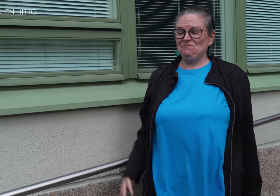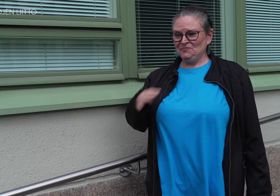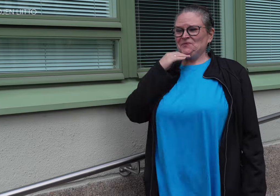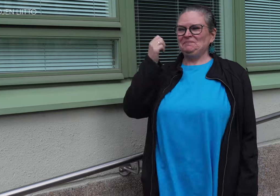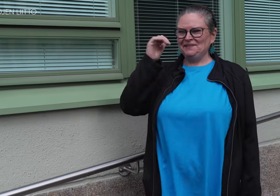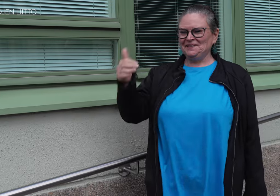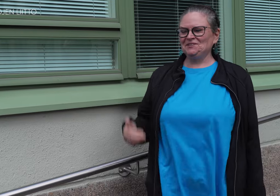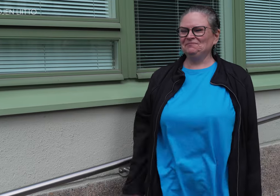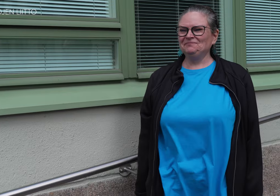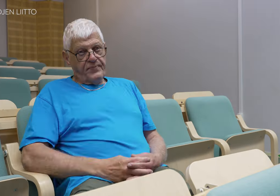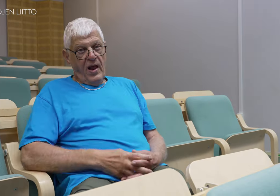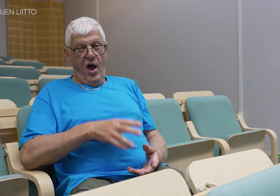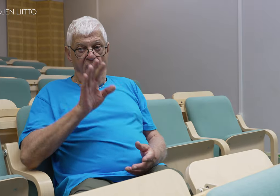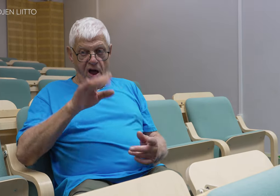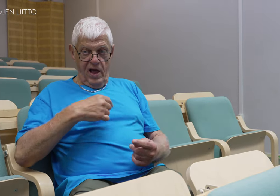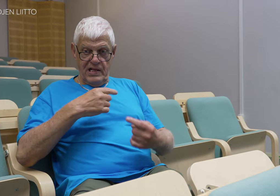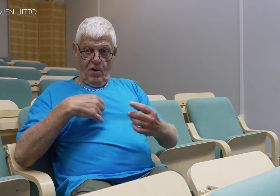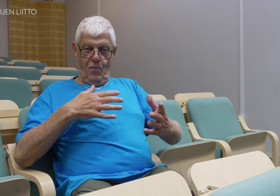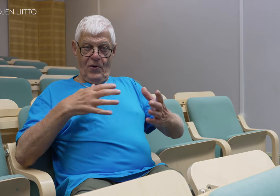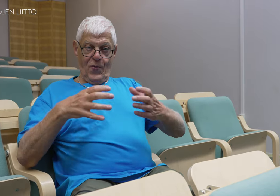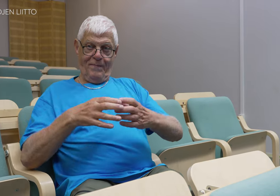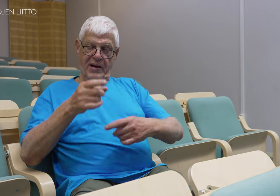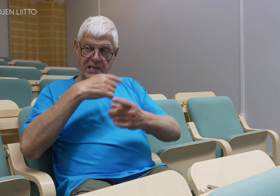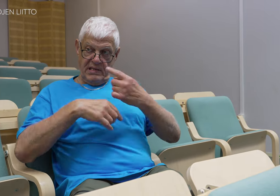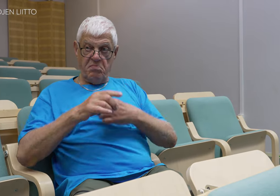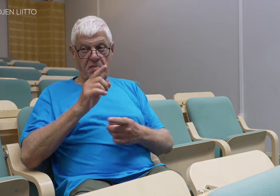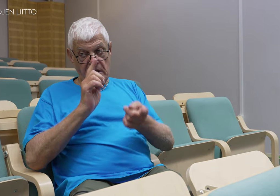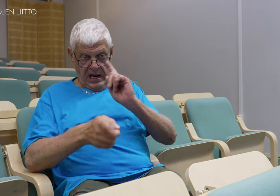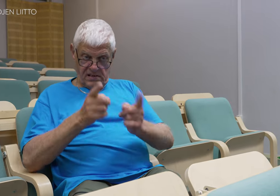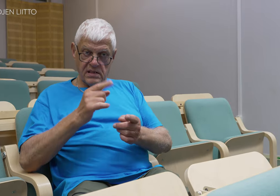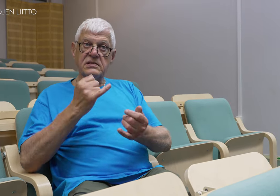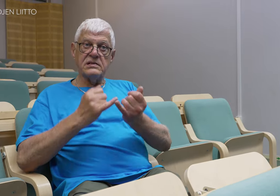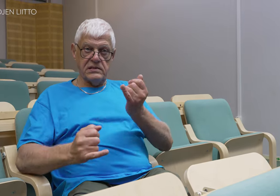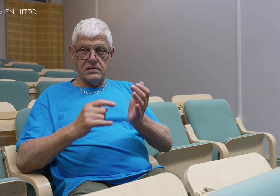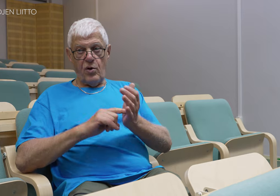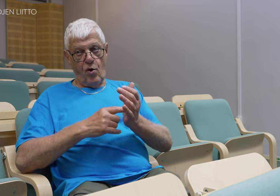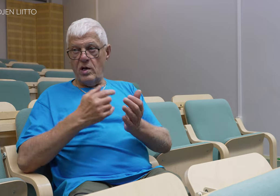Mukavia muistoja. Olemme keskustelleet siitä, että tämä saattaa olla viimeinen tapaamisemme, -